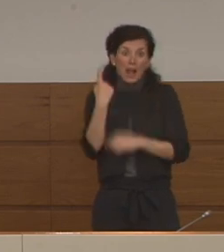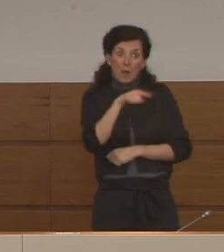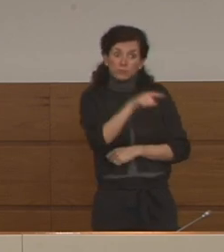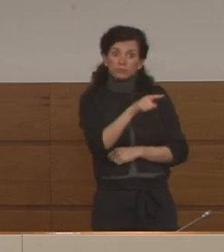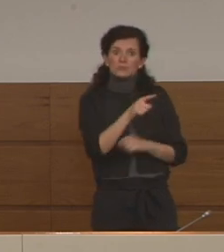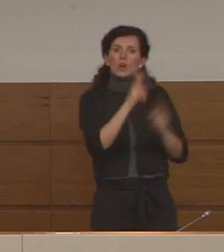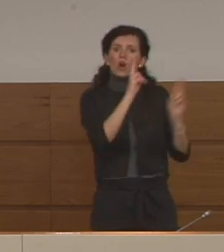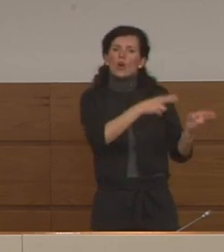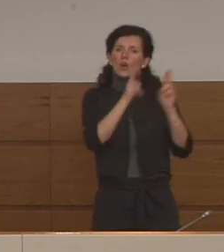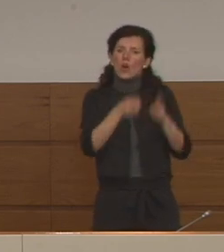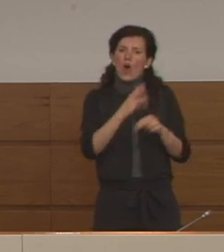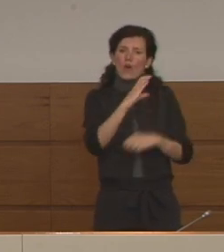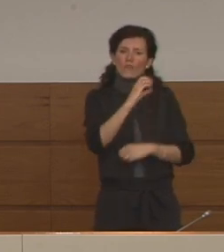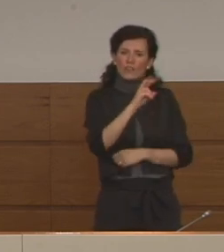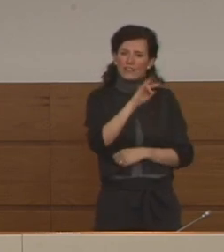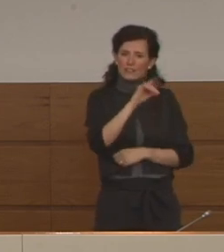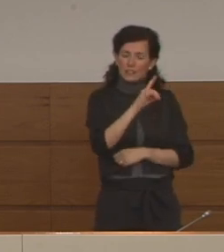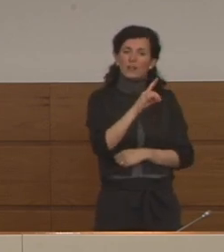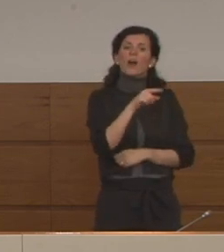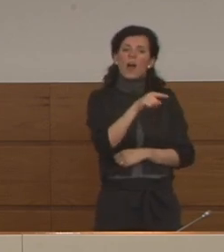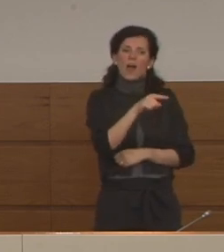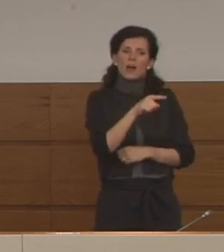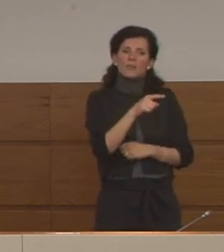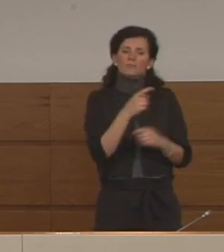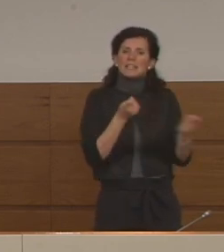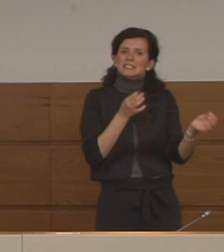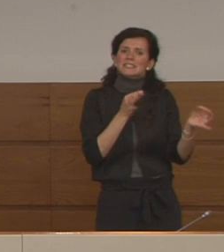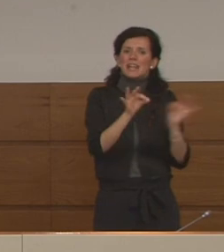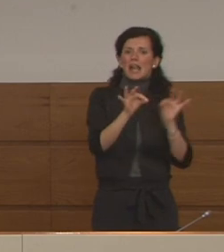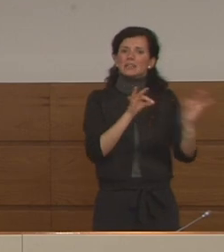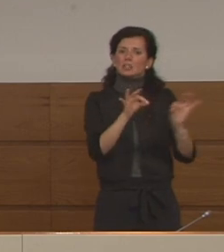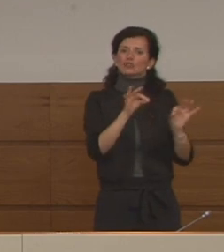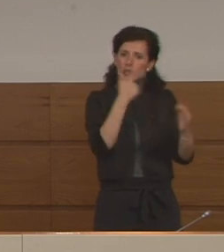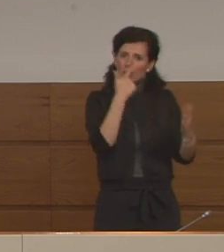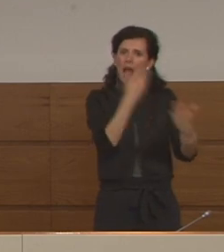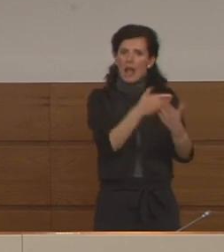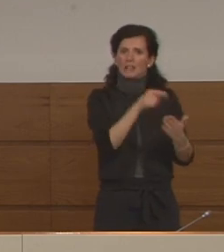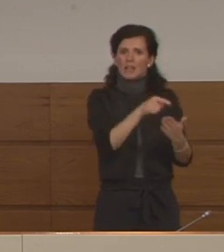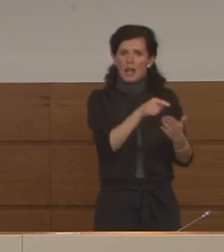delle tante strategie messe in atto per non solo dare una risposta